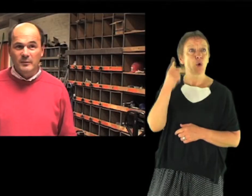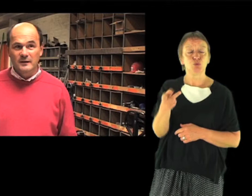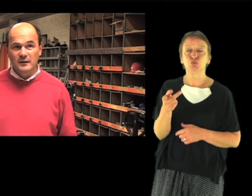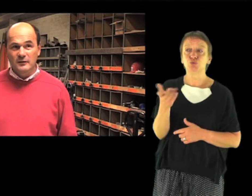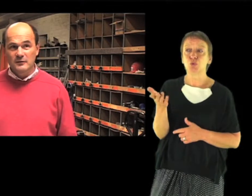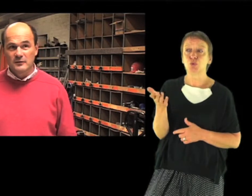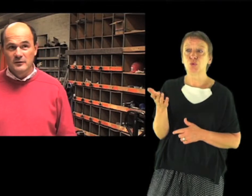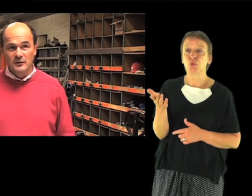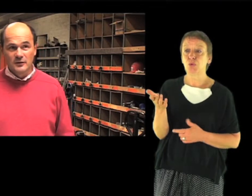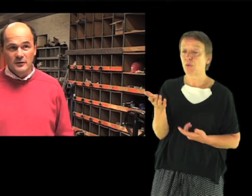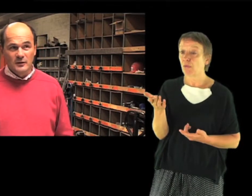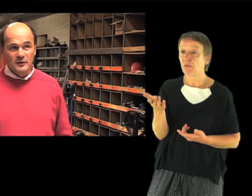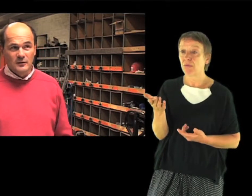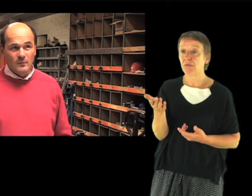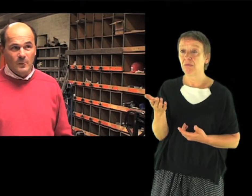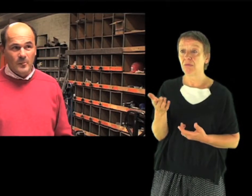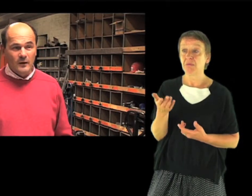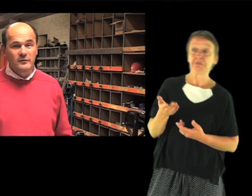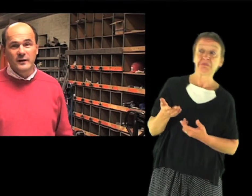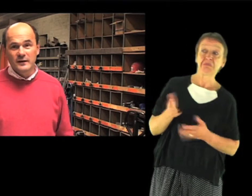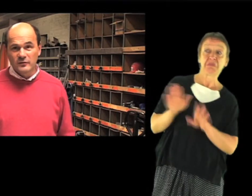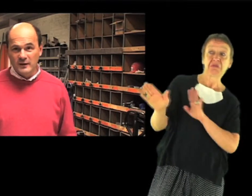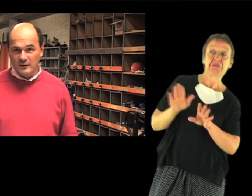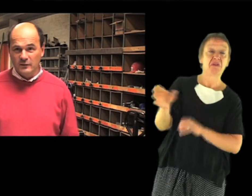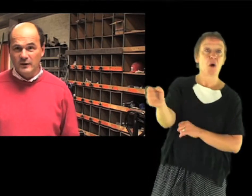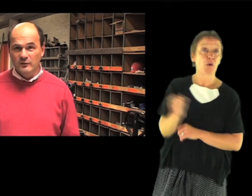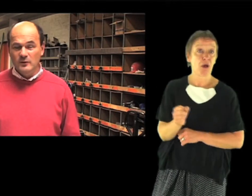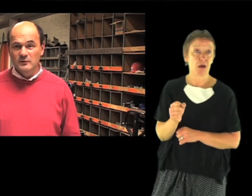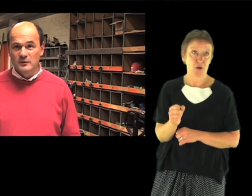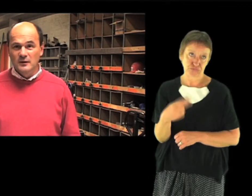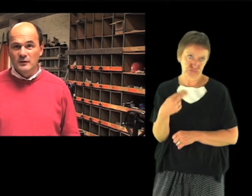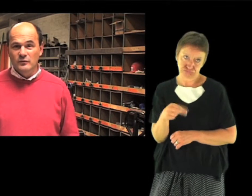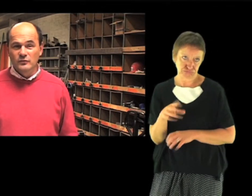Son handicap n'a pas été un frein à son engagement.